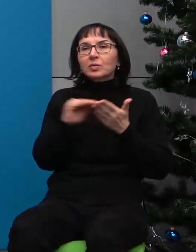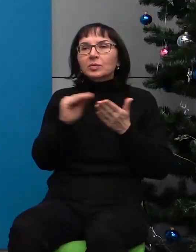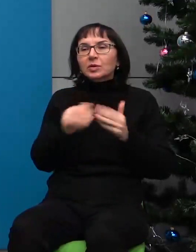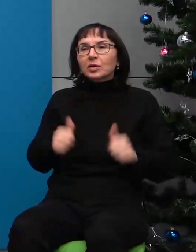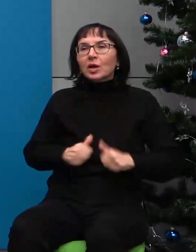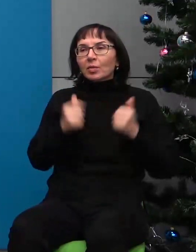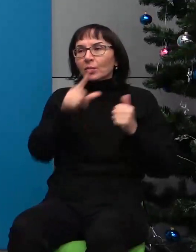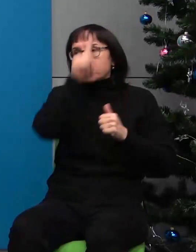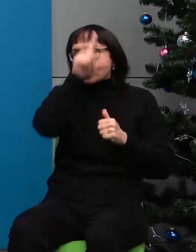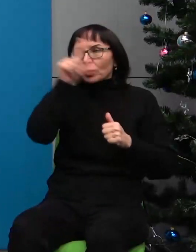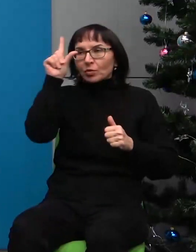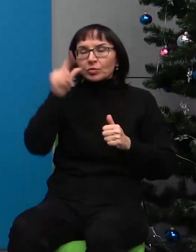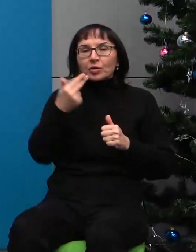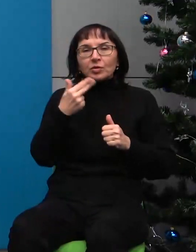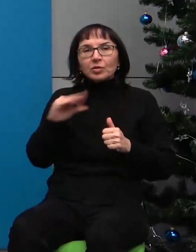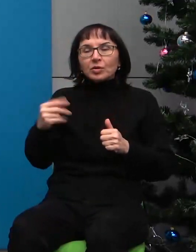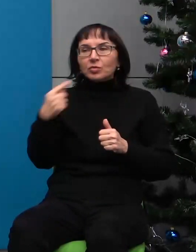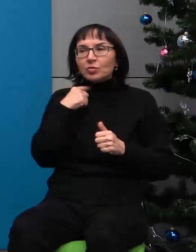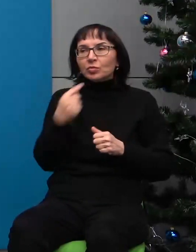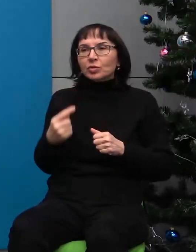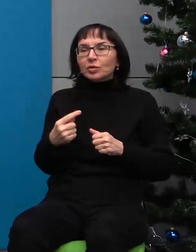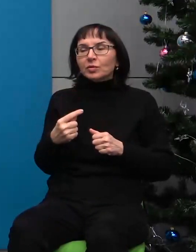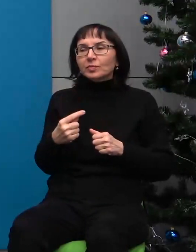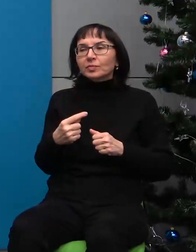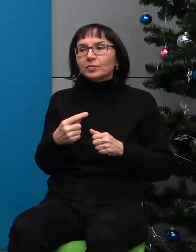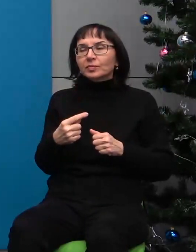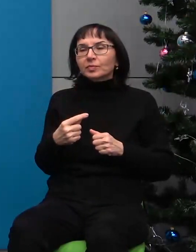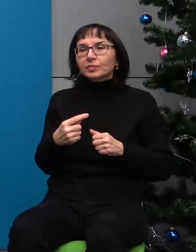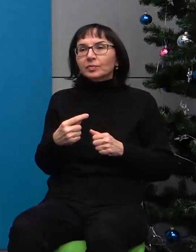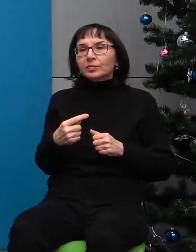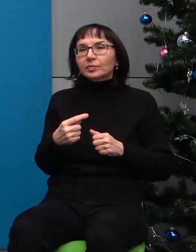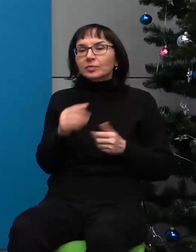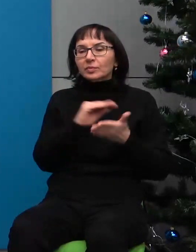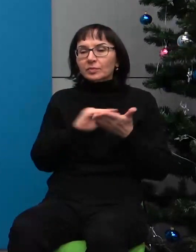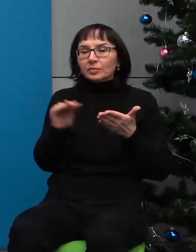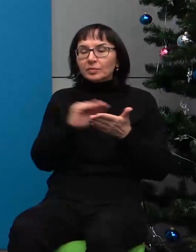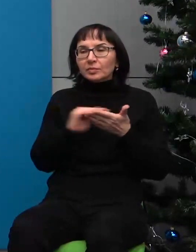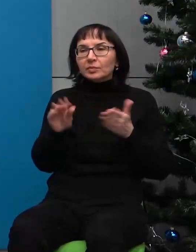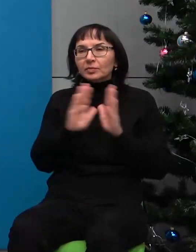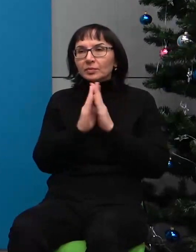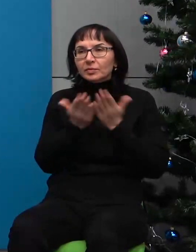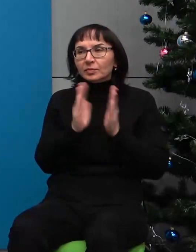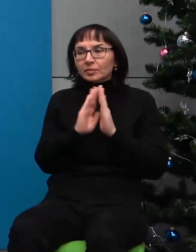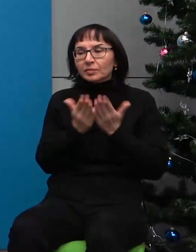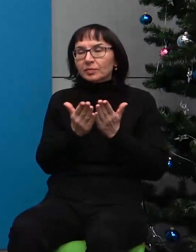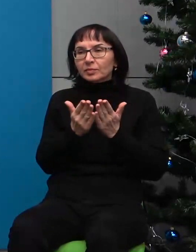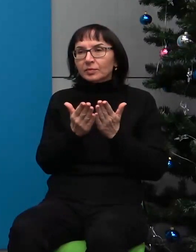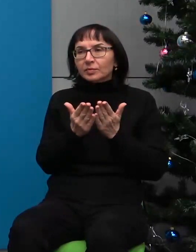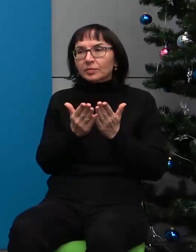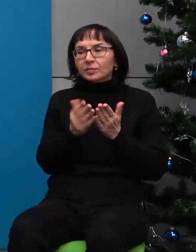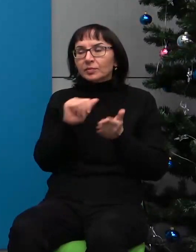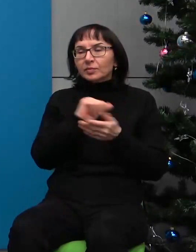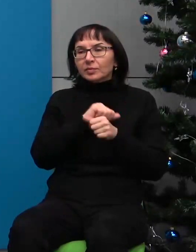żeby się nie zanudzili tym, prawda? Więc skonstruowałem tą książkę. W takim sensie, że tu jest wątek chłopca,